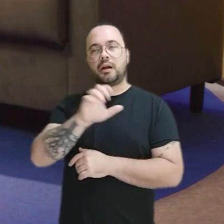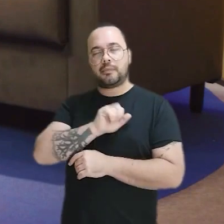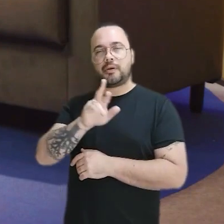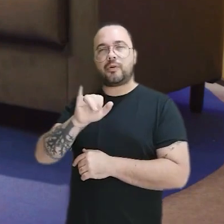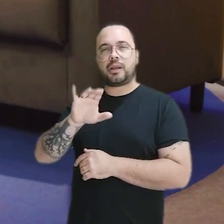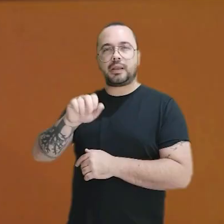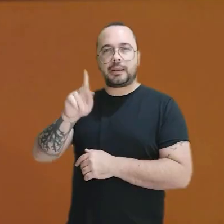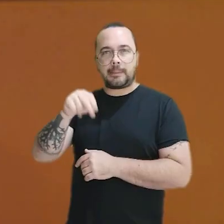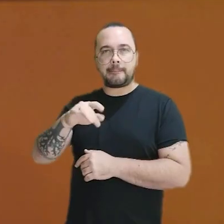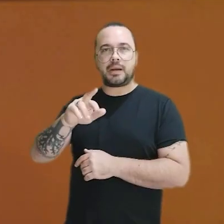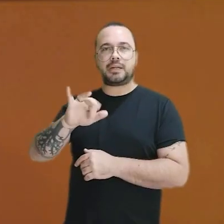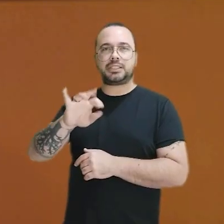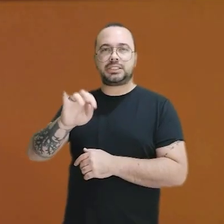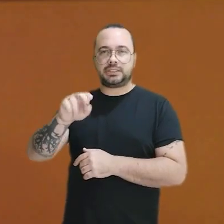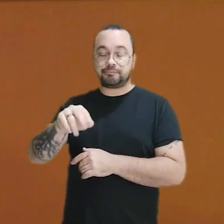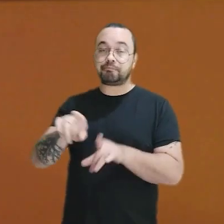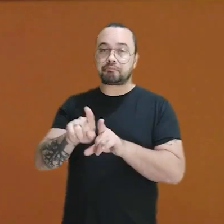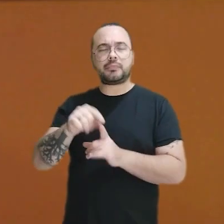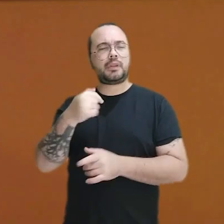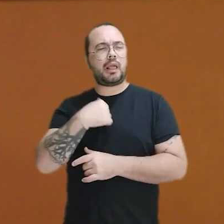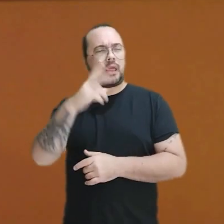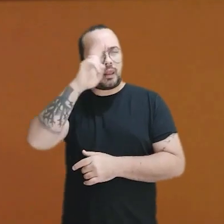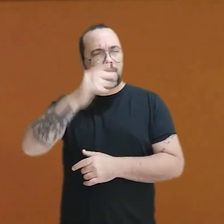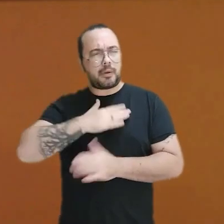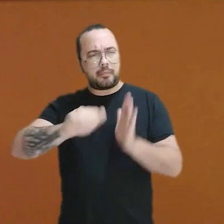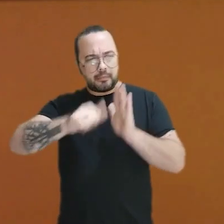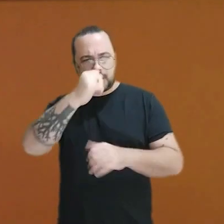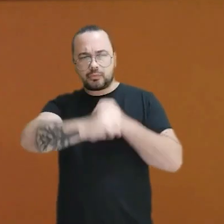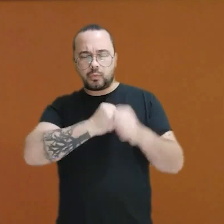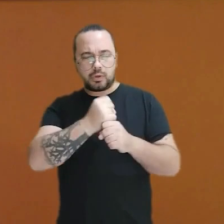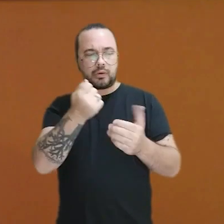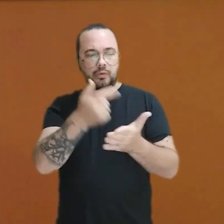Nossa, ele é muito legal. Eu lembro que no meu primeiro ano de comédia eu fui, e aí eu comprei esse li... Não, eu...